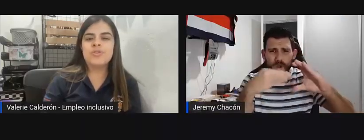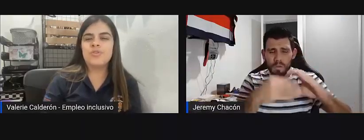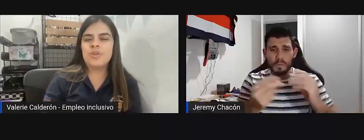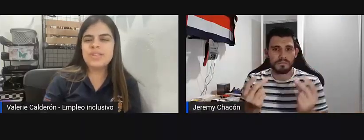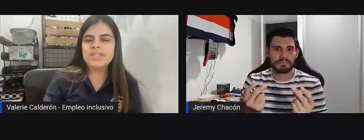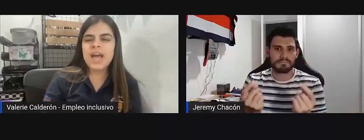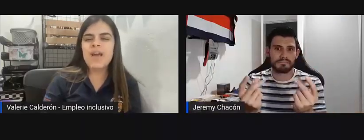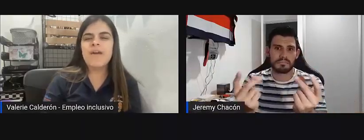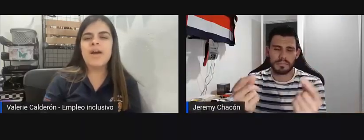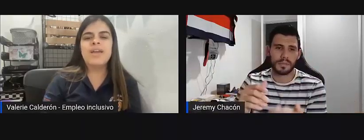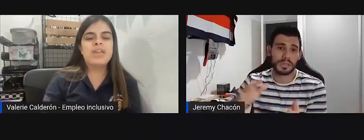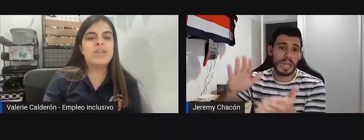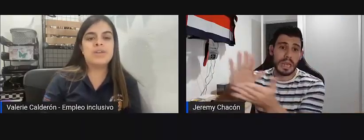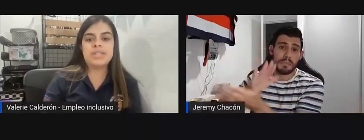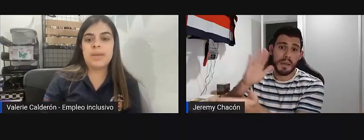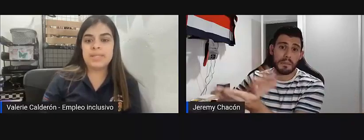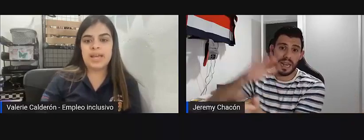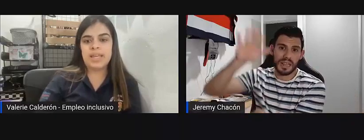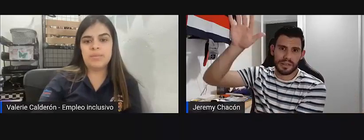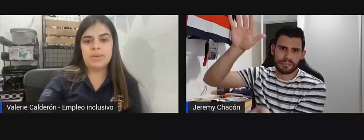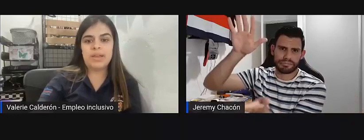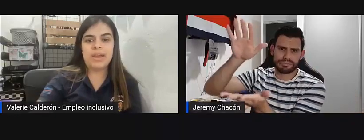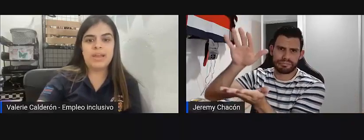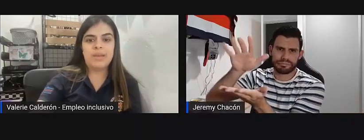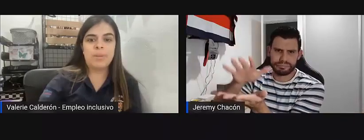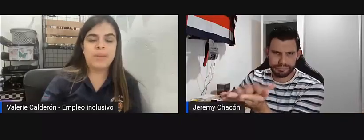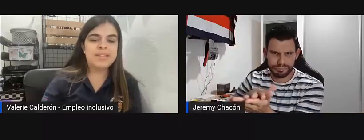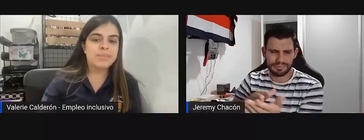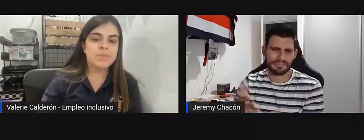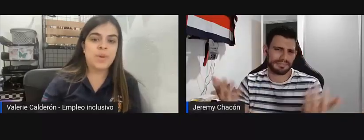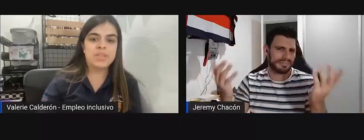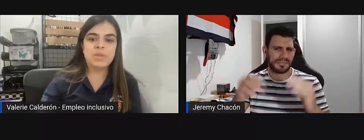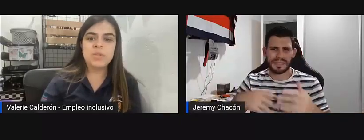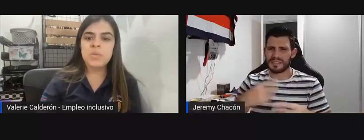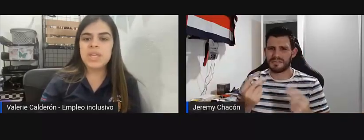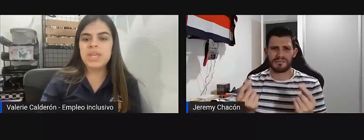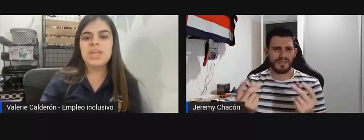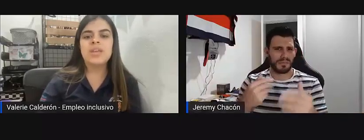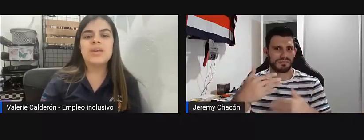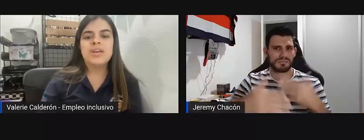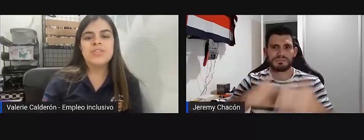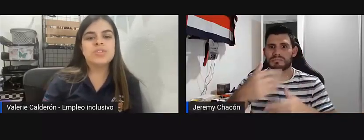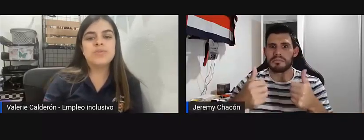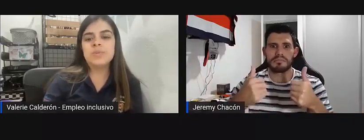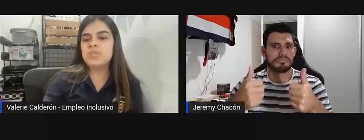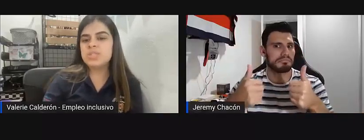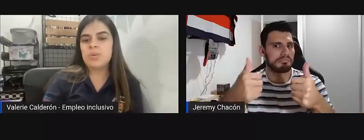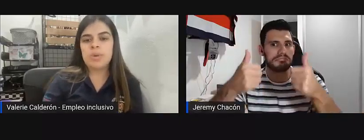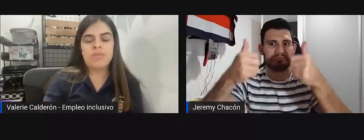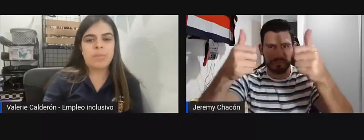yo lo revisaba y lo hacía más ágil verdad el papel se empezó a disminuir entonces fue muchísimo más